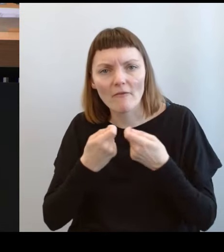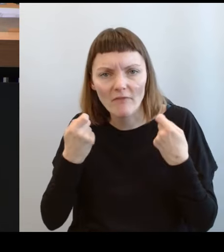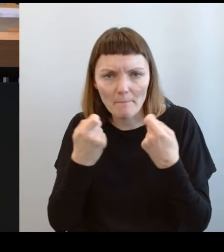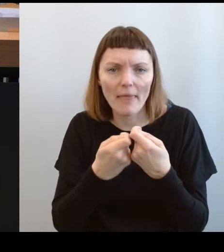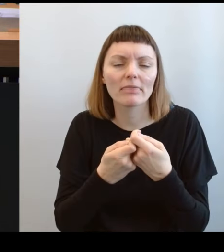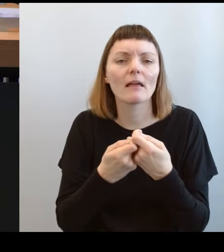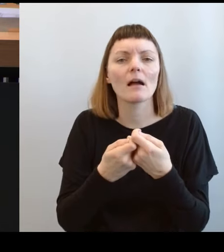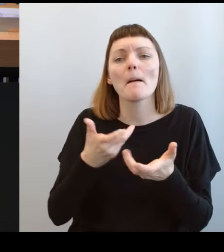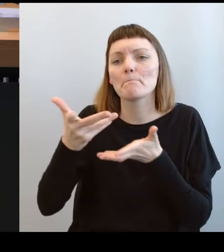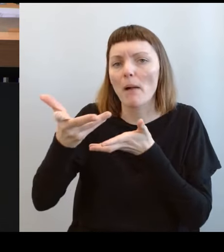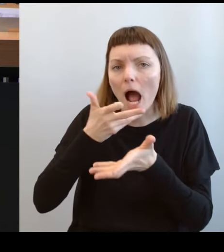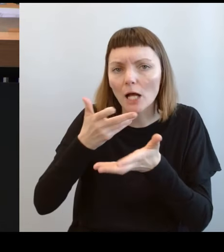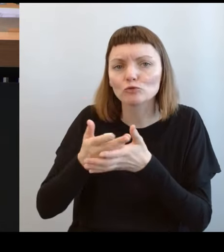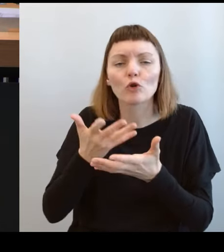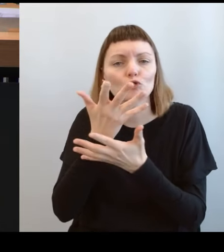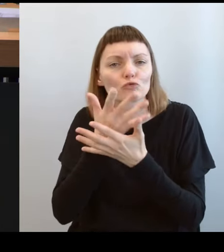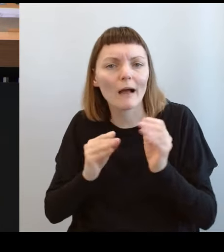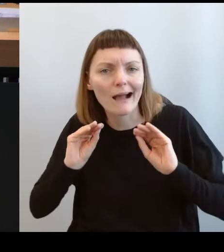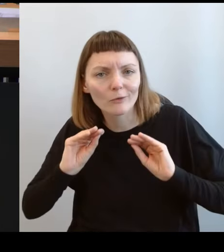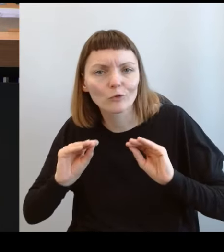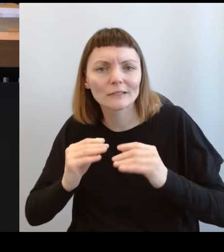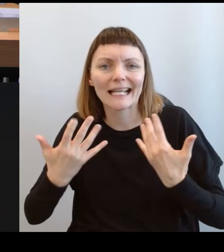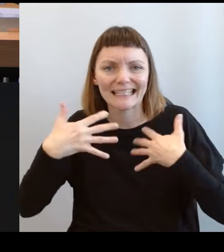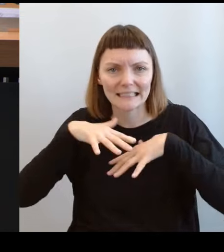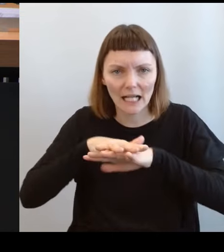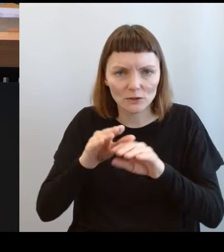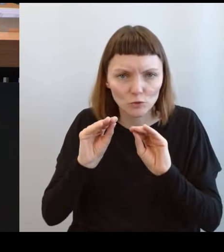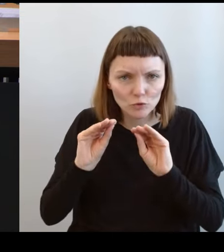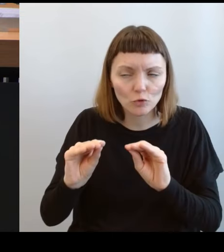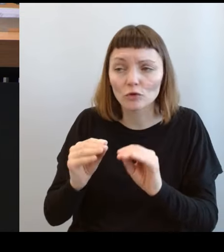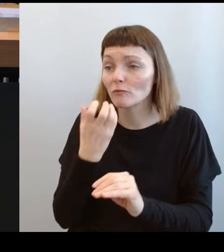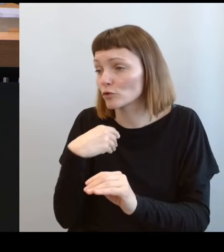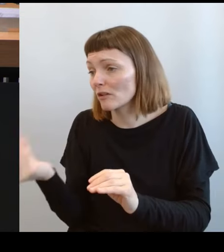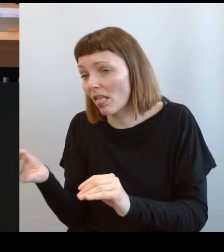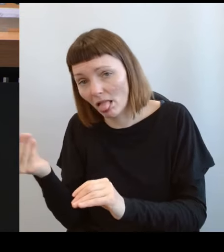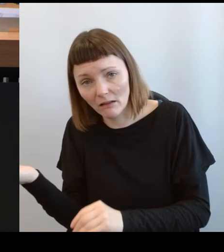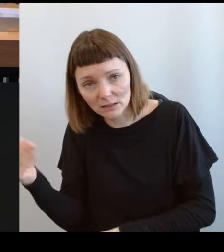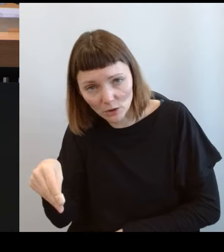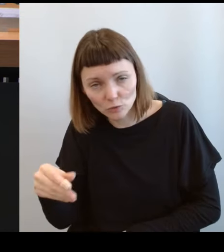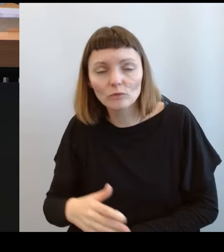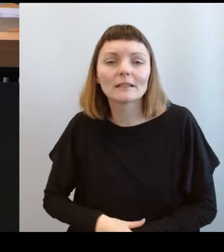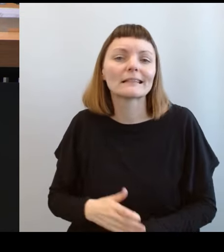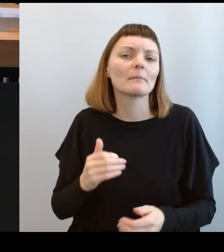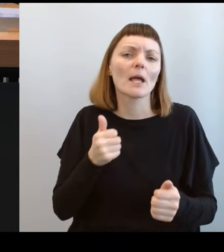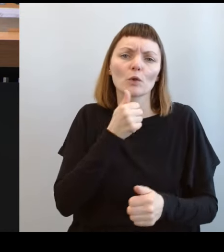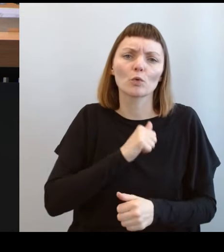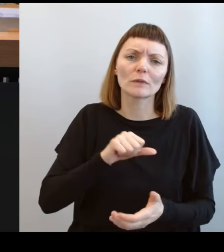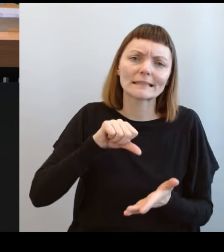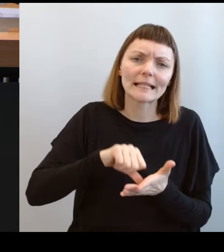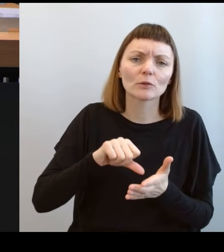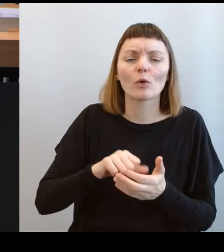die wollen sie hier auch noch haben. Es gibt Jugendzentren, Sportvereine, ich will sie nicht alle aufzählen. Alle diese Angebote existieren